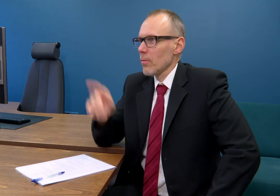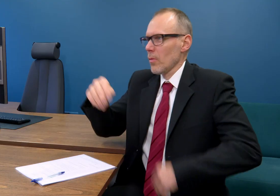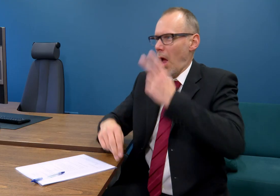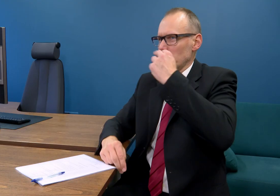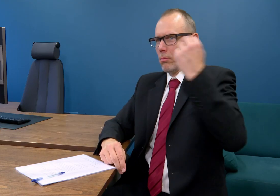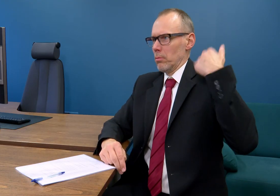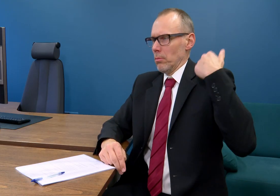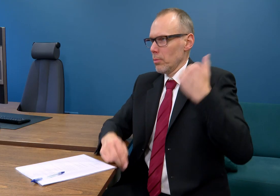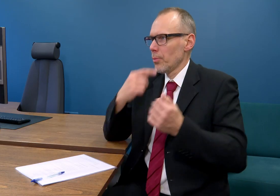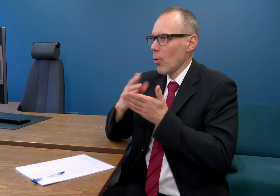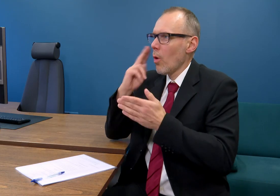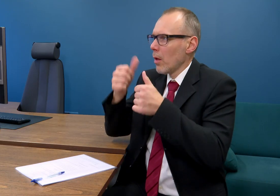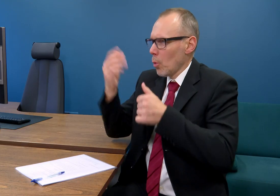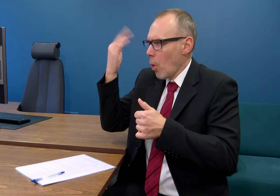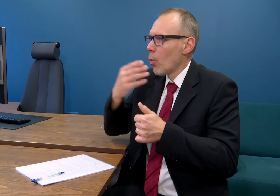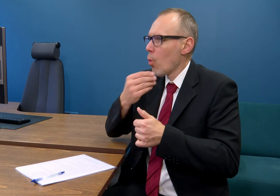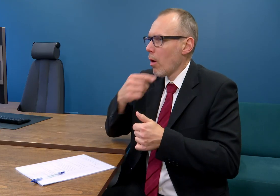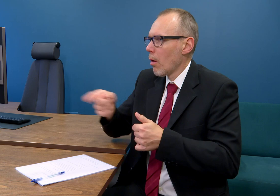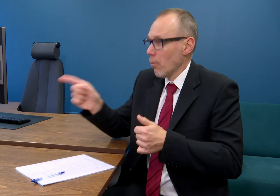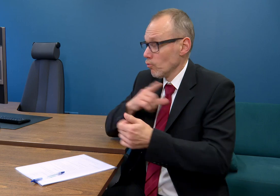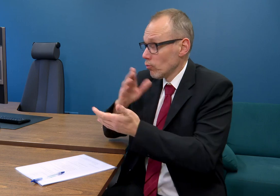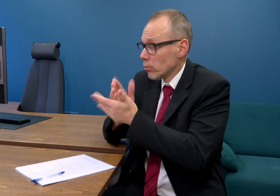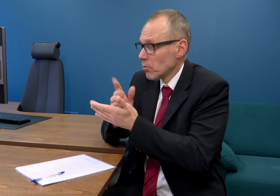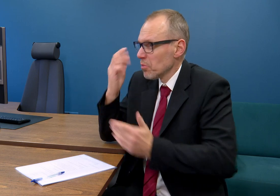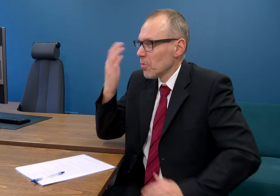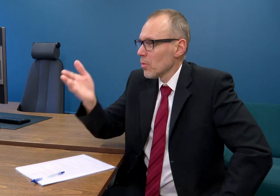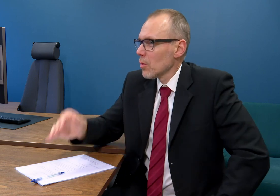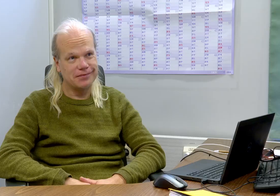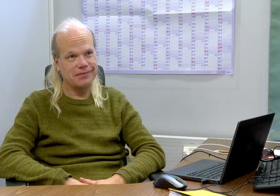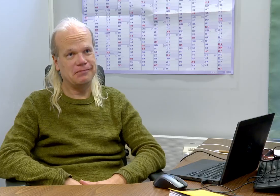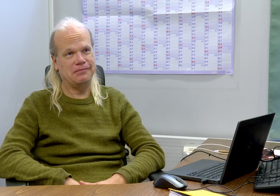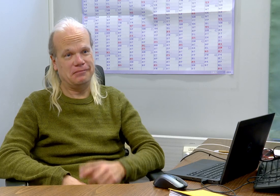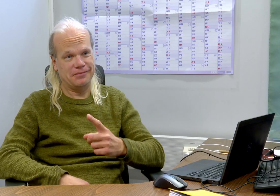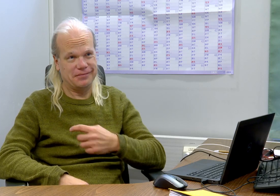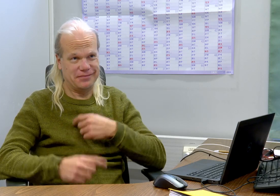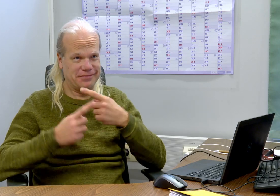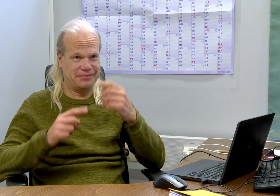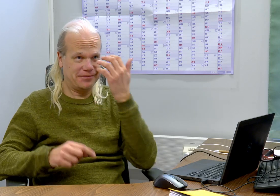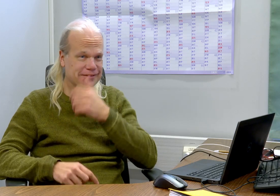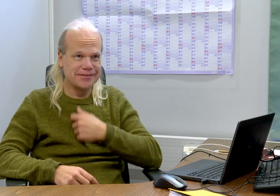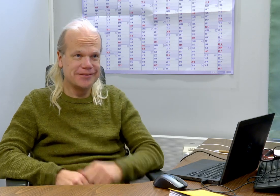Kylillä huhutaan, että Kuurojen Liitto olisi unohtanut nuoret. Juha, pitääkö paikkansa? Itse olen eri mieltä.